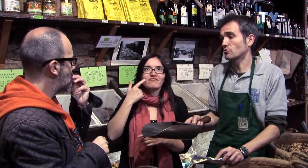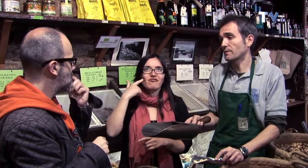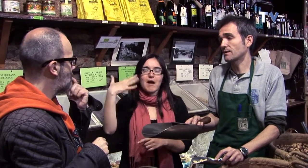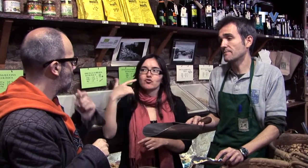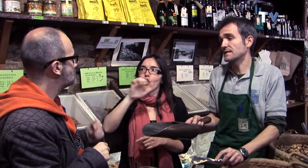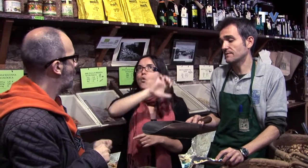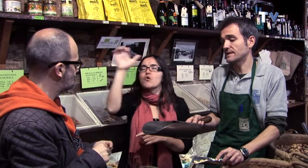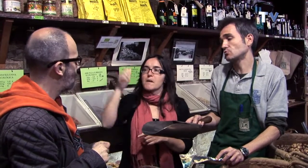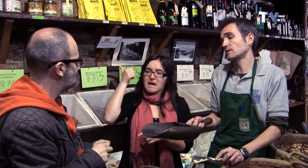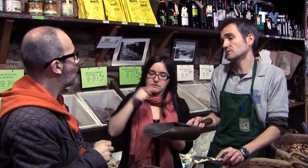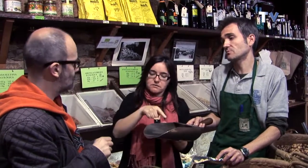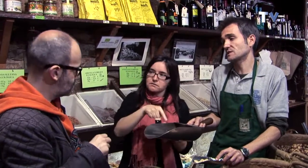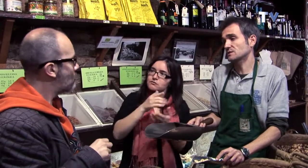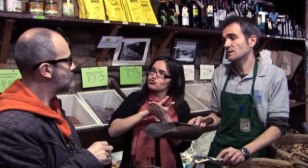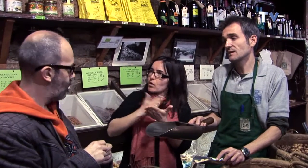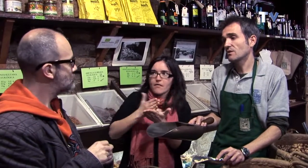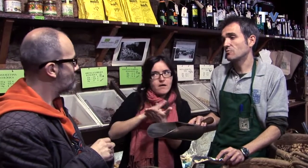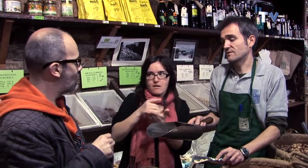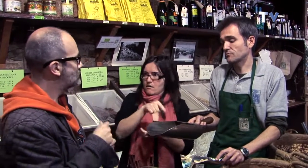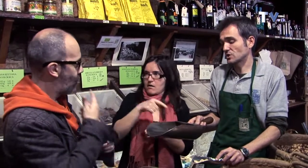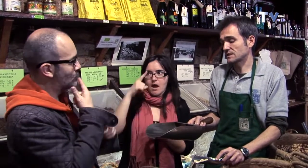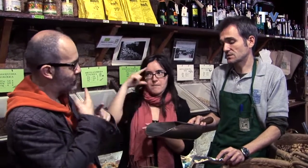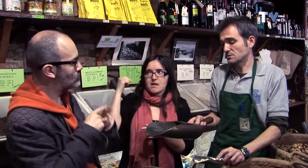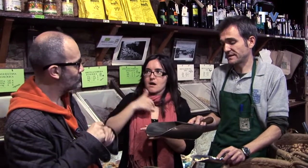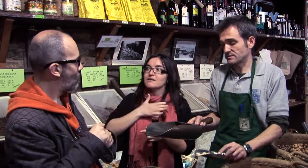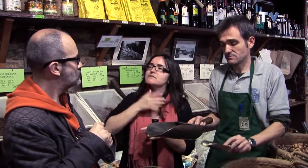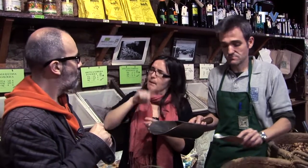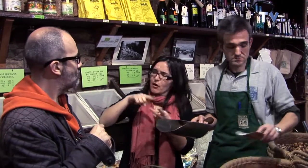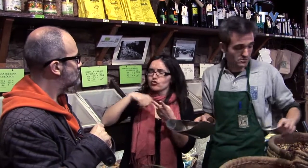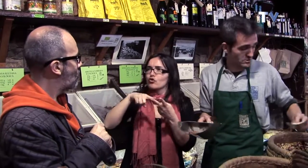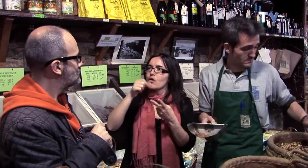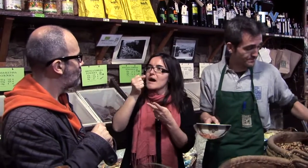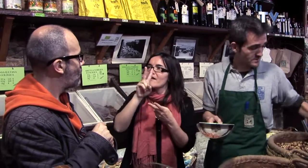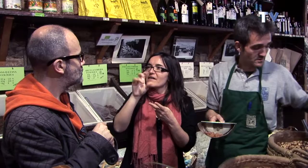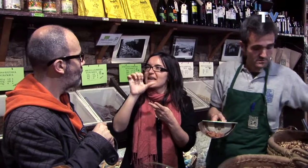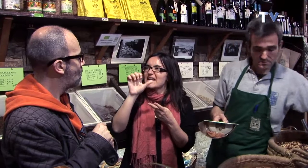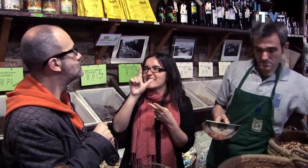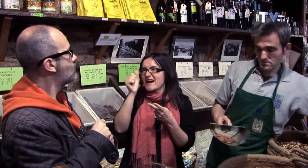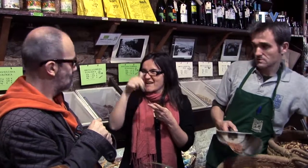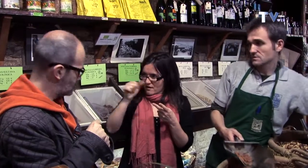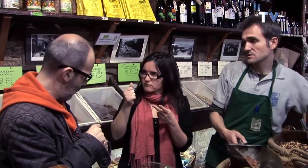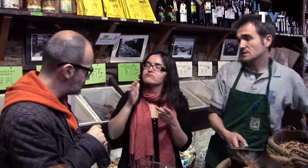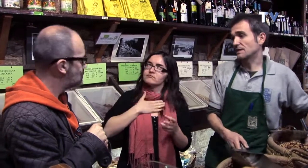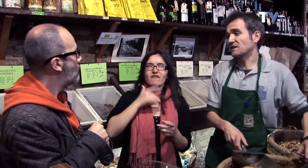Esta variedad de tostadas es la más famosa en Europa. También son muy famosas nuestras avellanas.